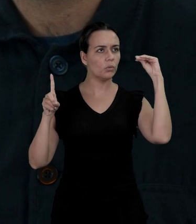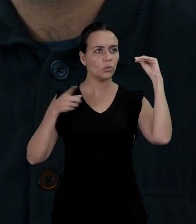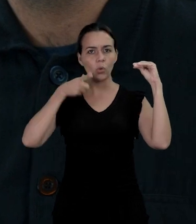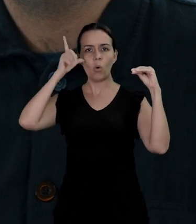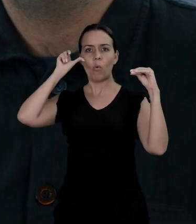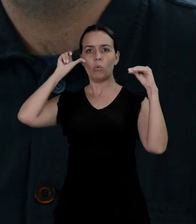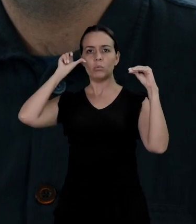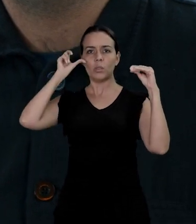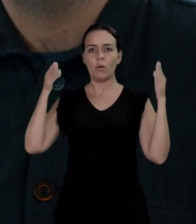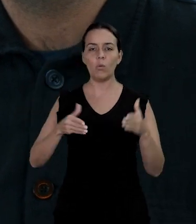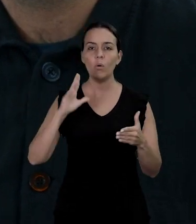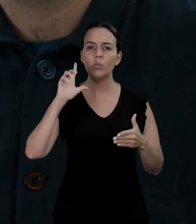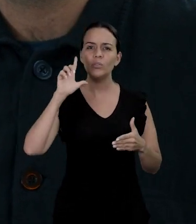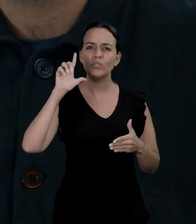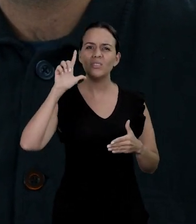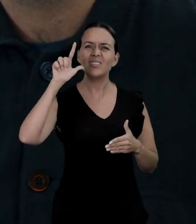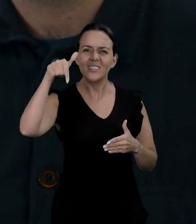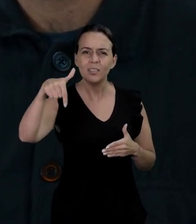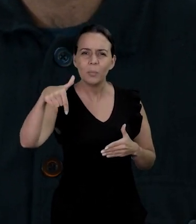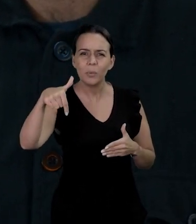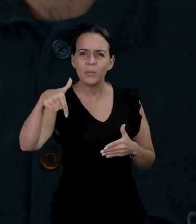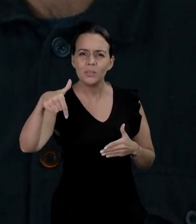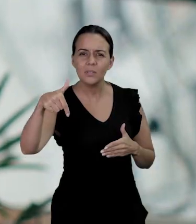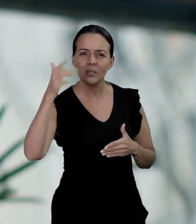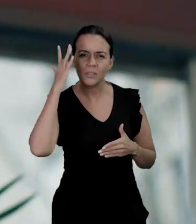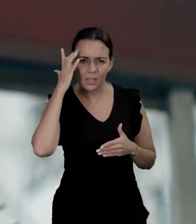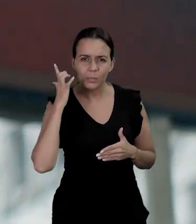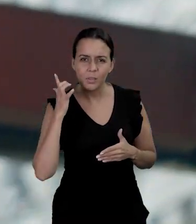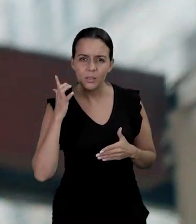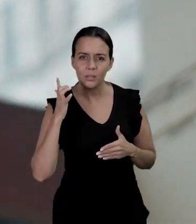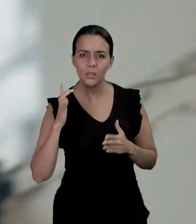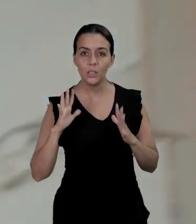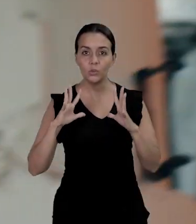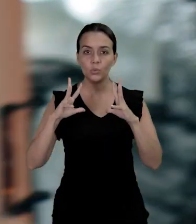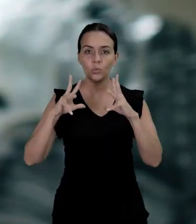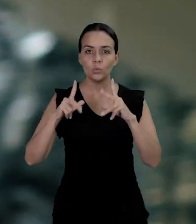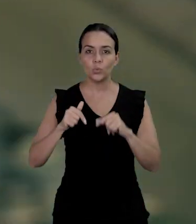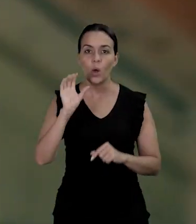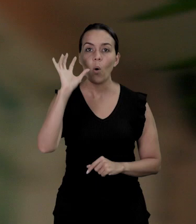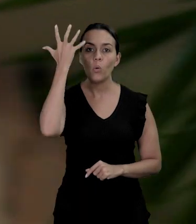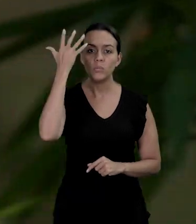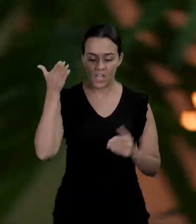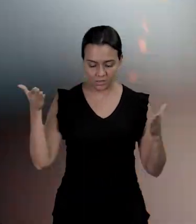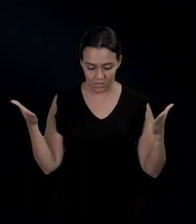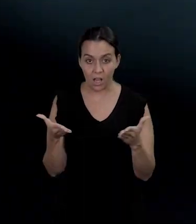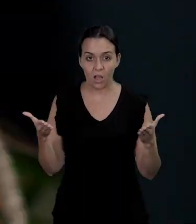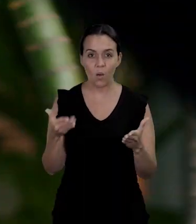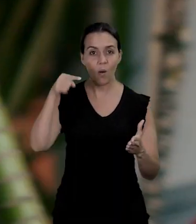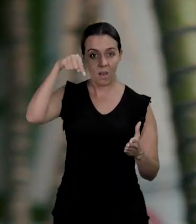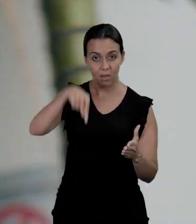ontem, hoje e amanhã. Tudo se passa aqui e agora.